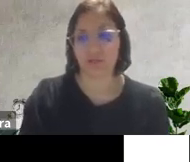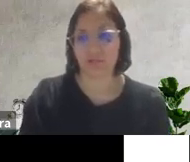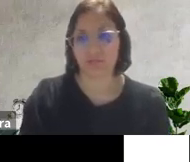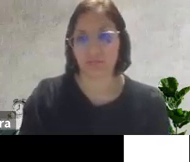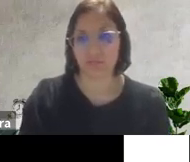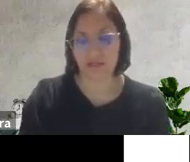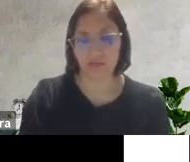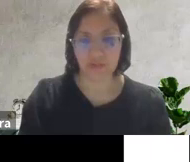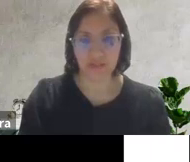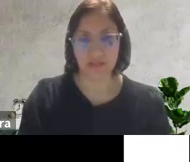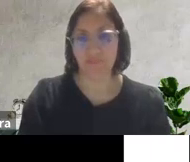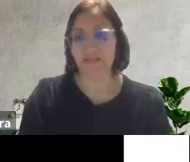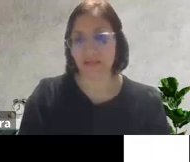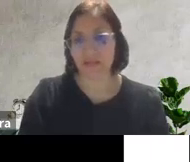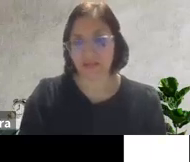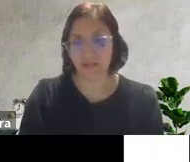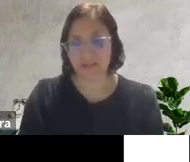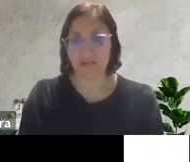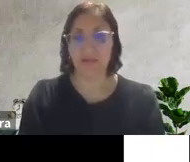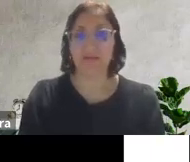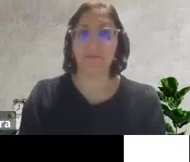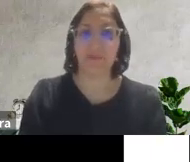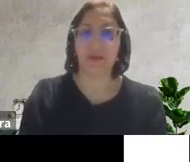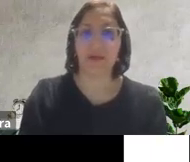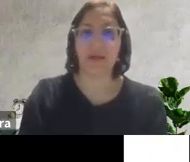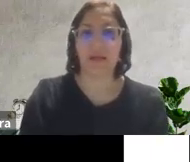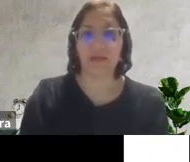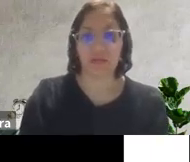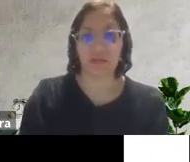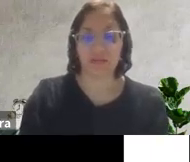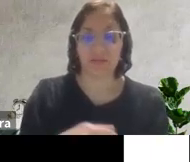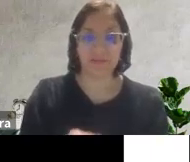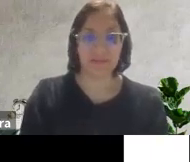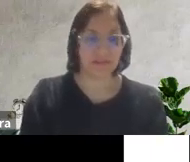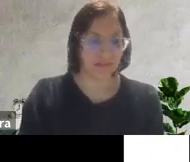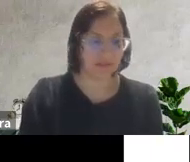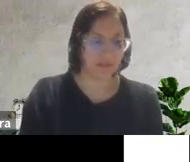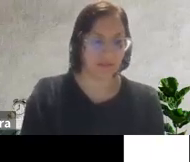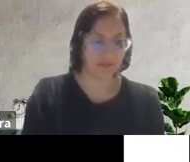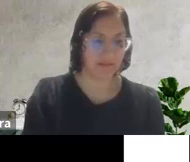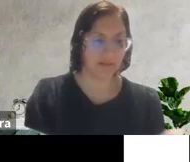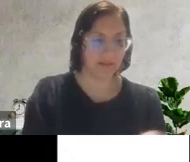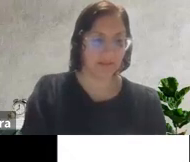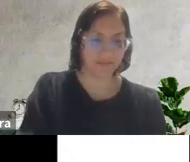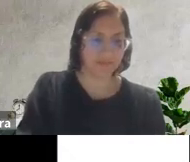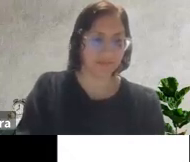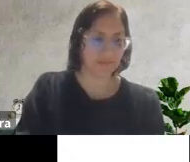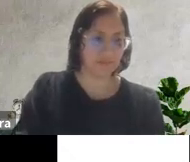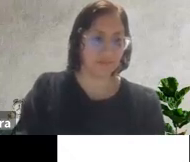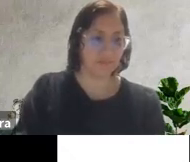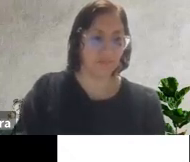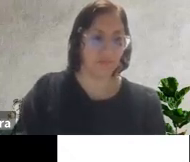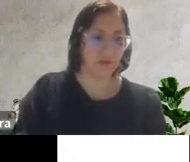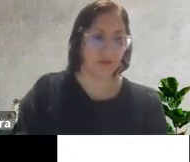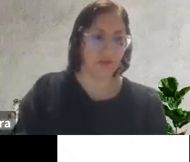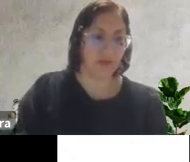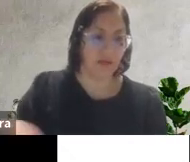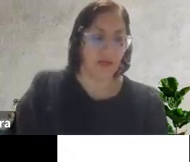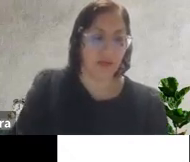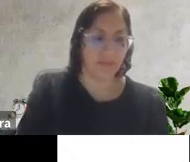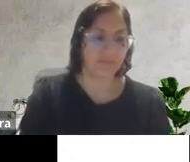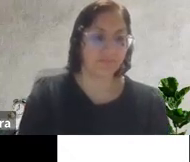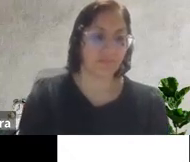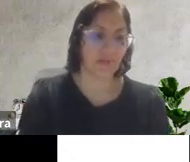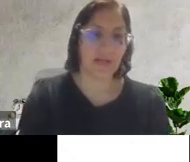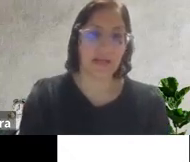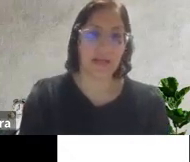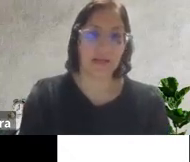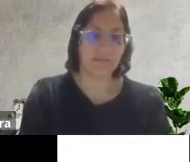5 porciones más reducidas del material que se al estudiante siguiente.